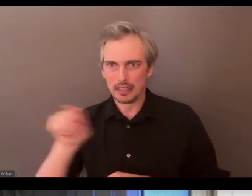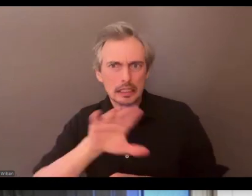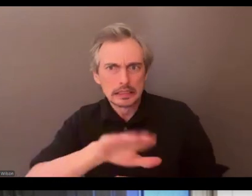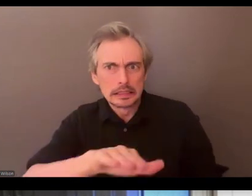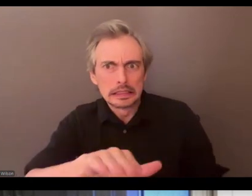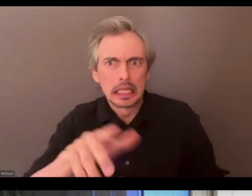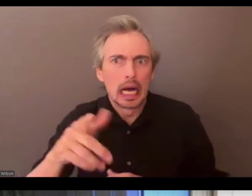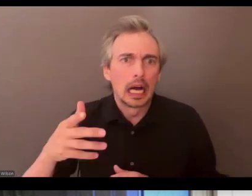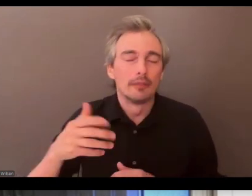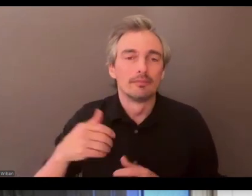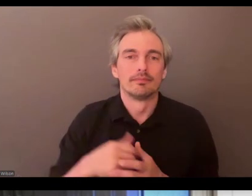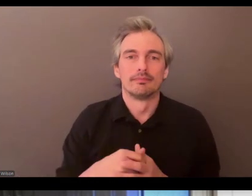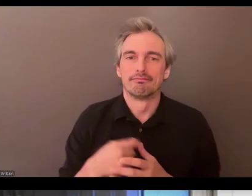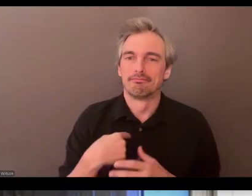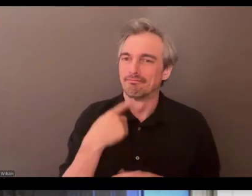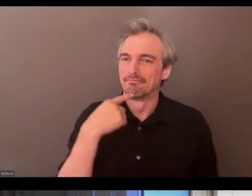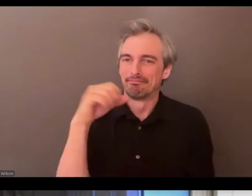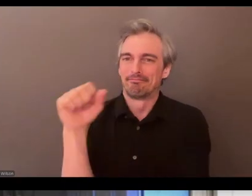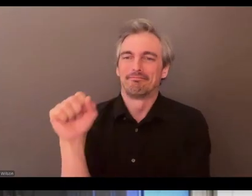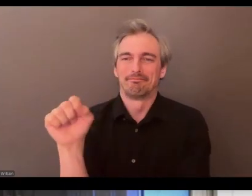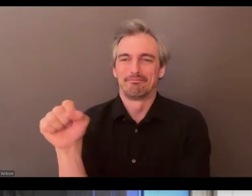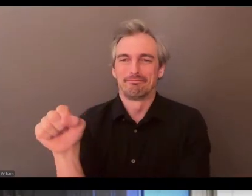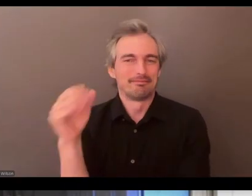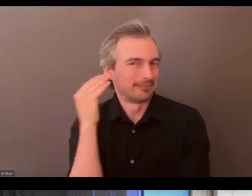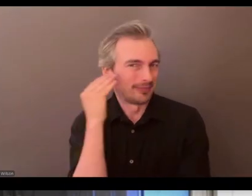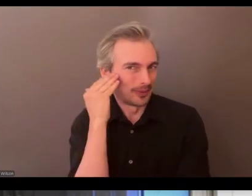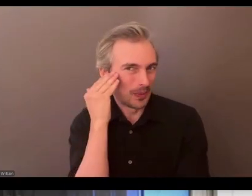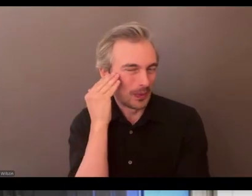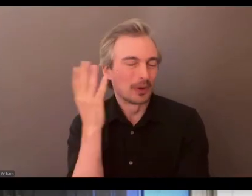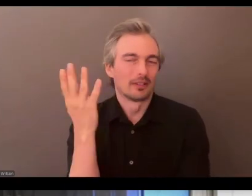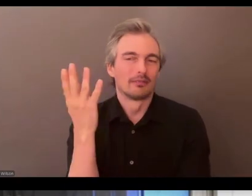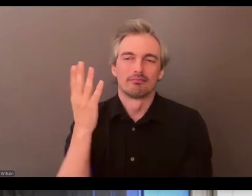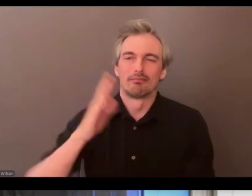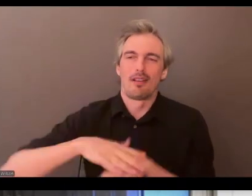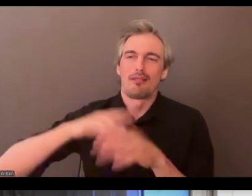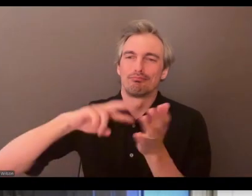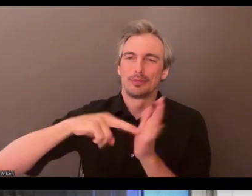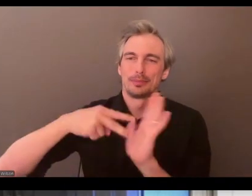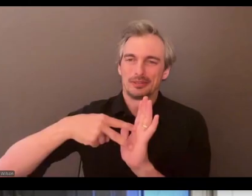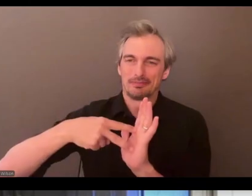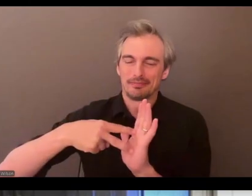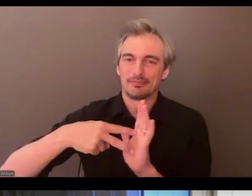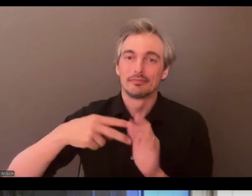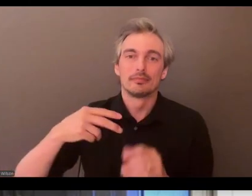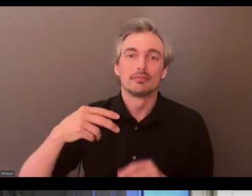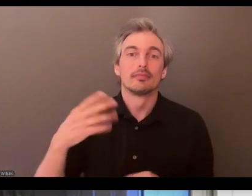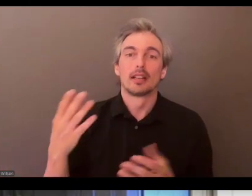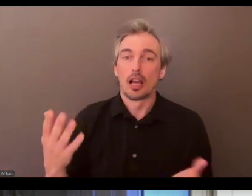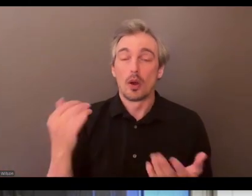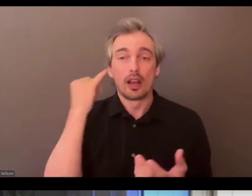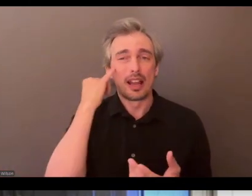そして、私が通常人々に伝えるのは、もしそれがあなたにとっ てあまり意味をなさない場合や、デ ータセットを見て目を細め